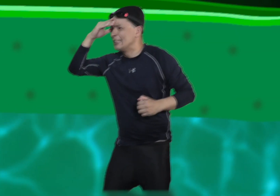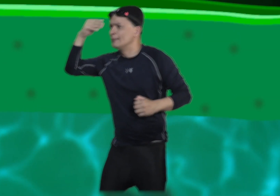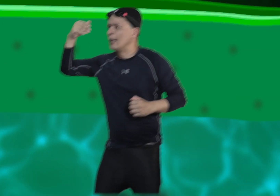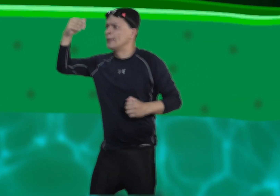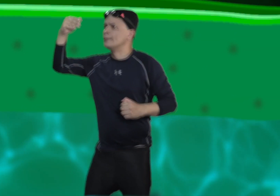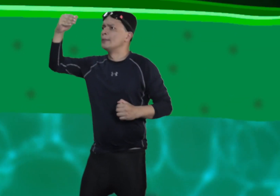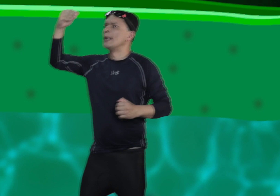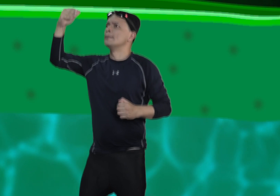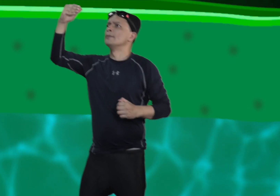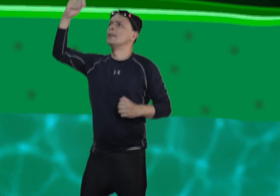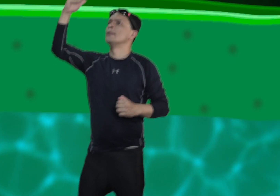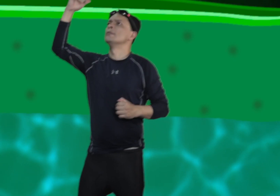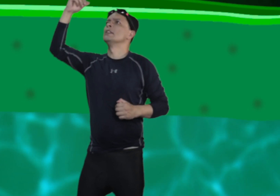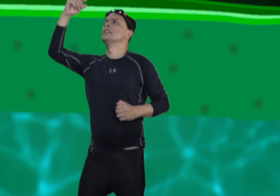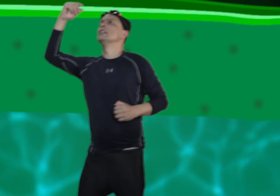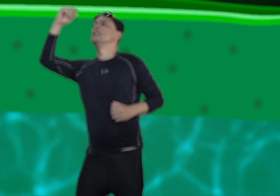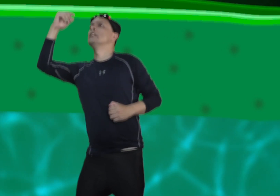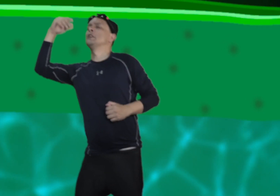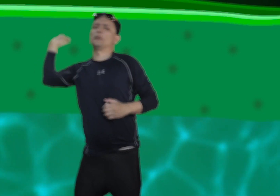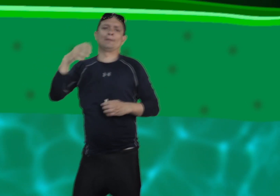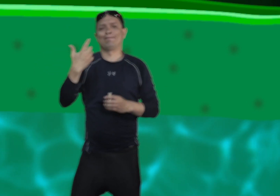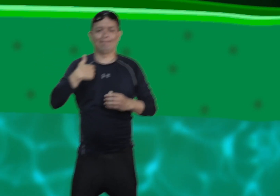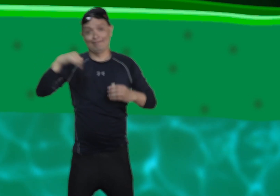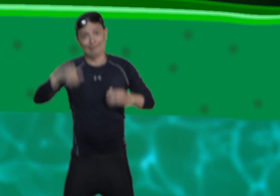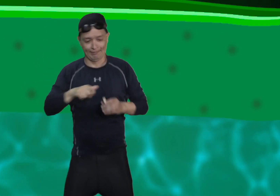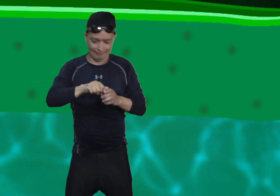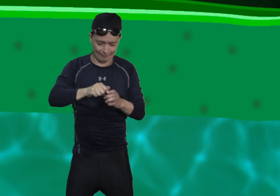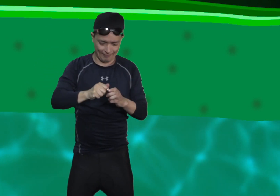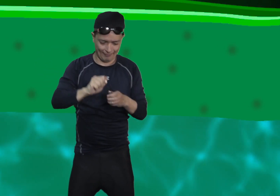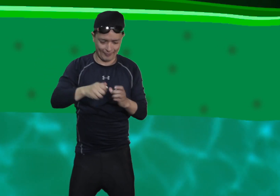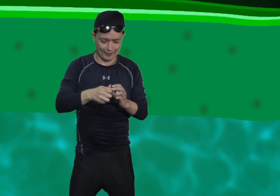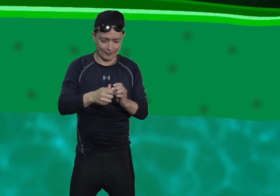Está creciendo cada vez más... Bueno, como me quedo, me tomaré la pastilla chiquitolina…